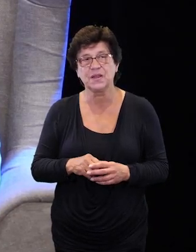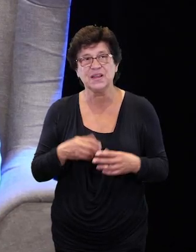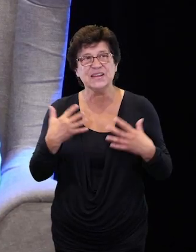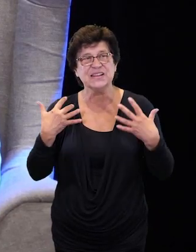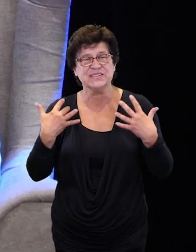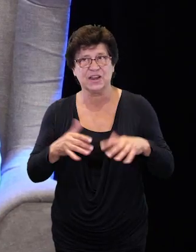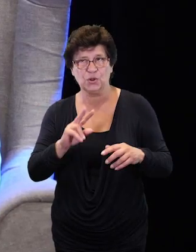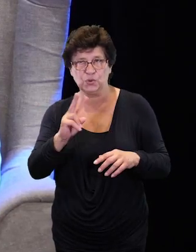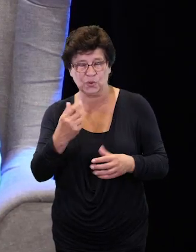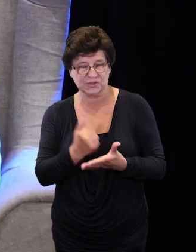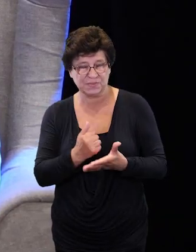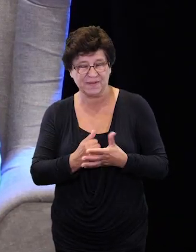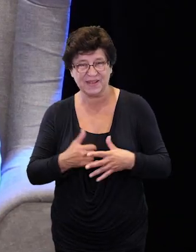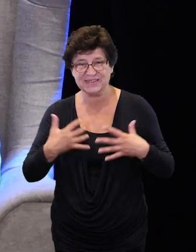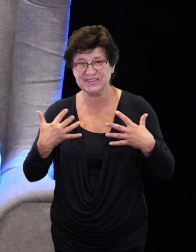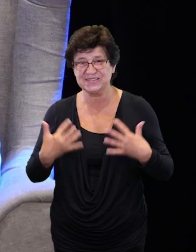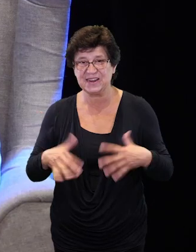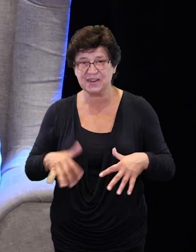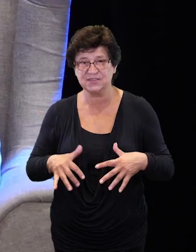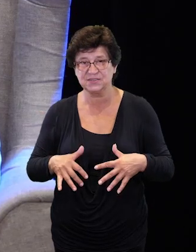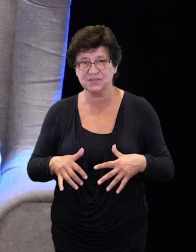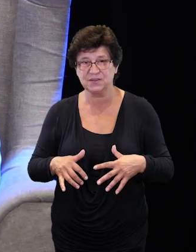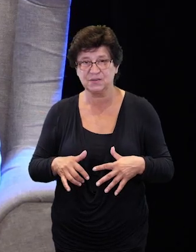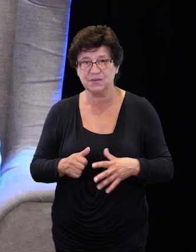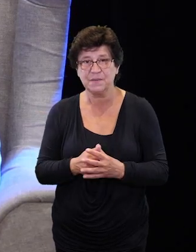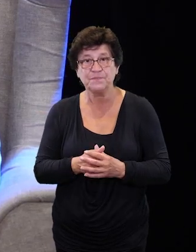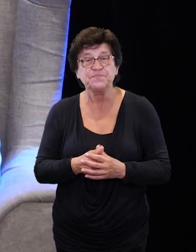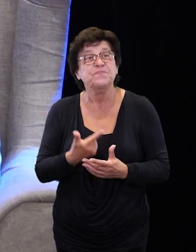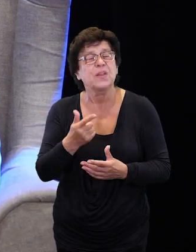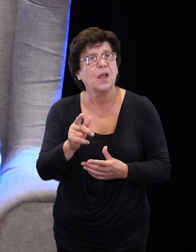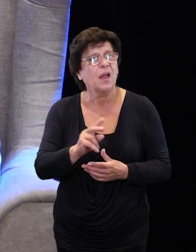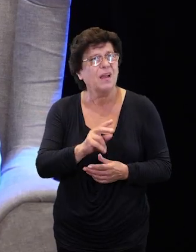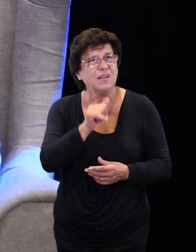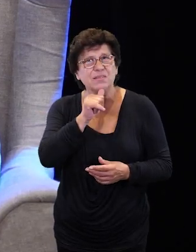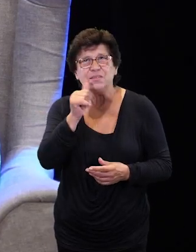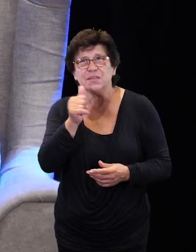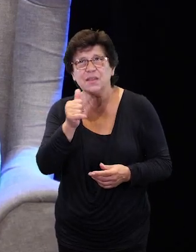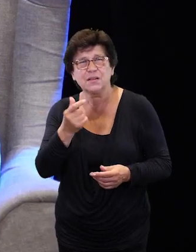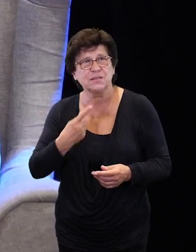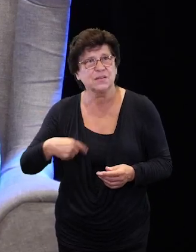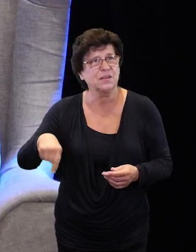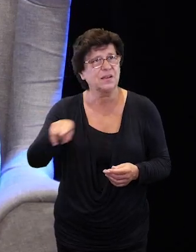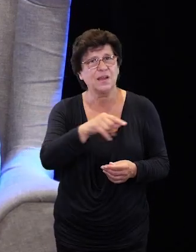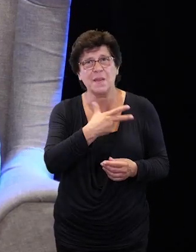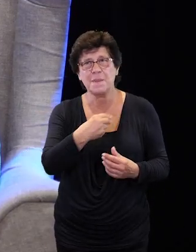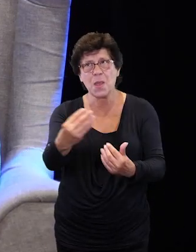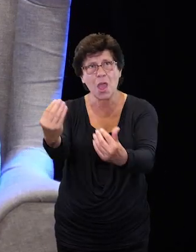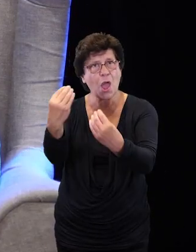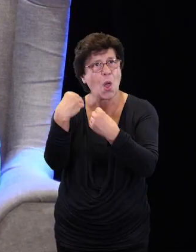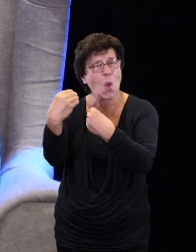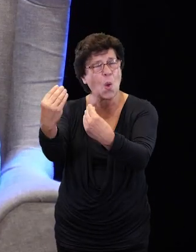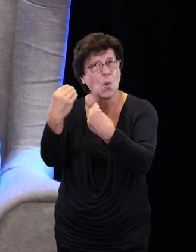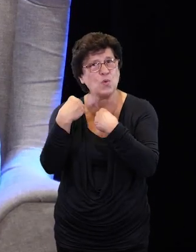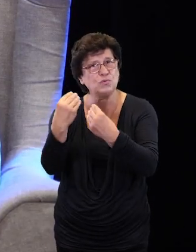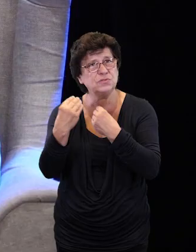I teraz tak, zobaczmy, że nikt nas za bardzo nie uczy przez całe nasze życie technik, które by nas z tego stresu pozbawiły.